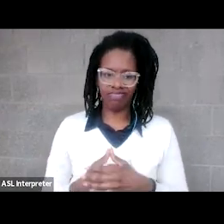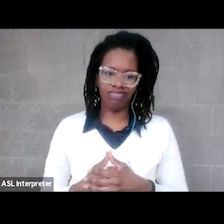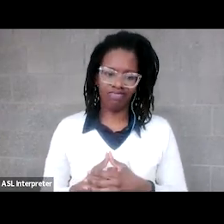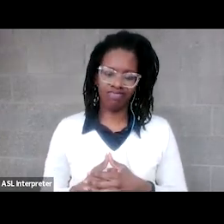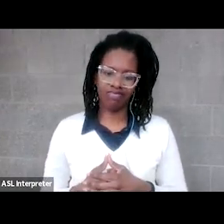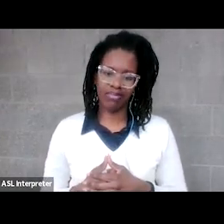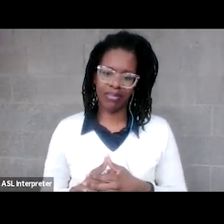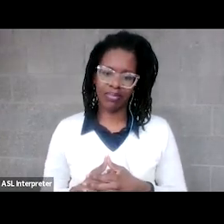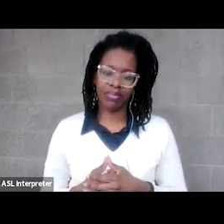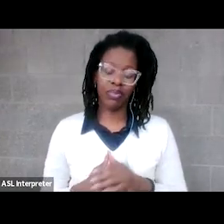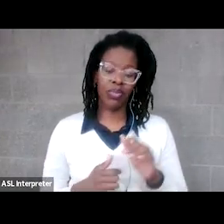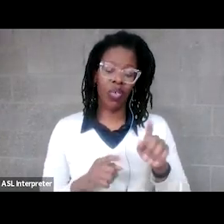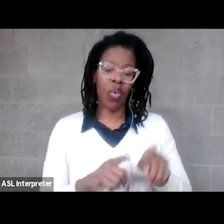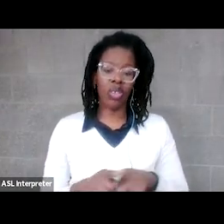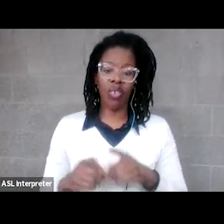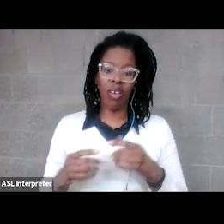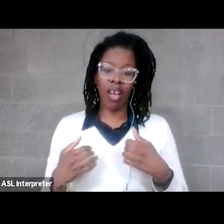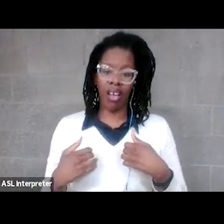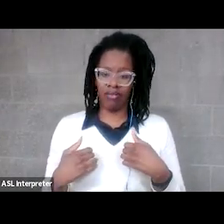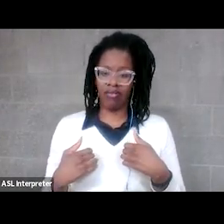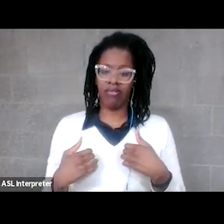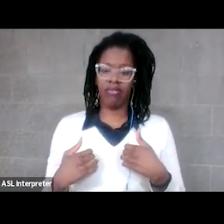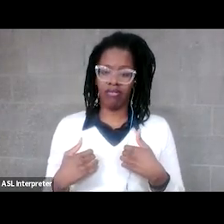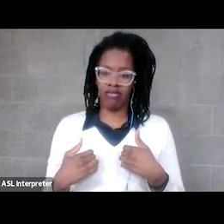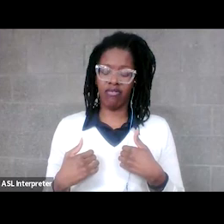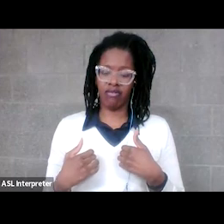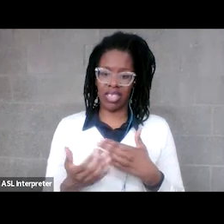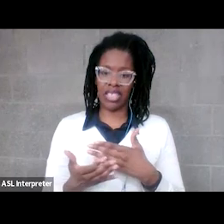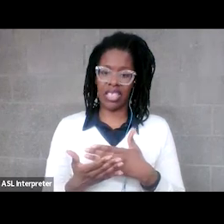También tenemos una pequeña ventana para clientes que son de la categoría dos de personas sin hogar,